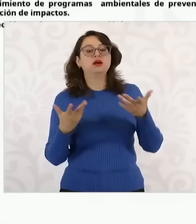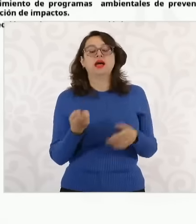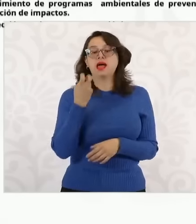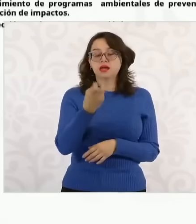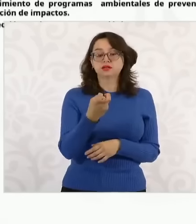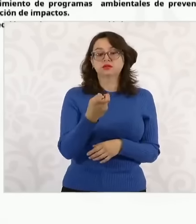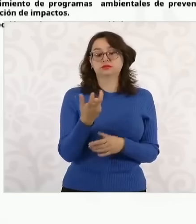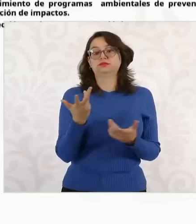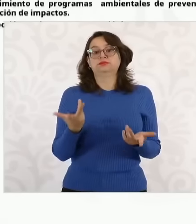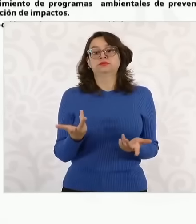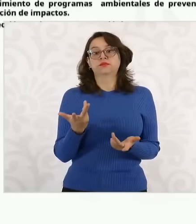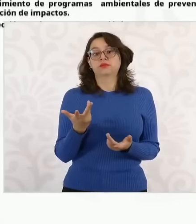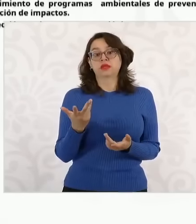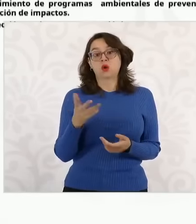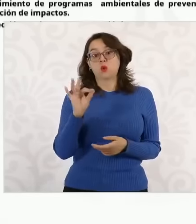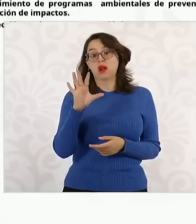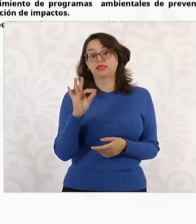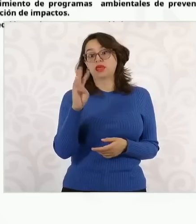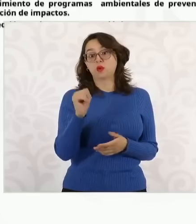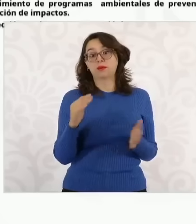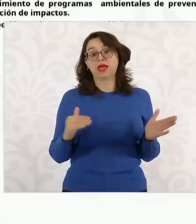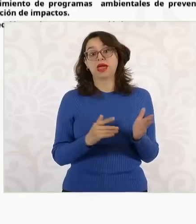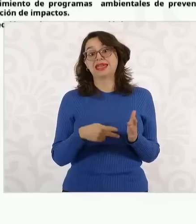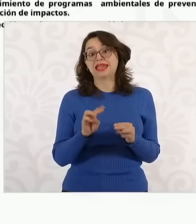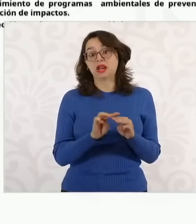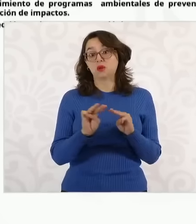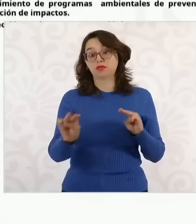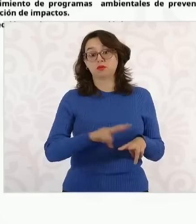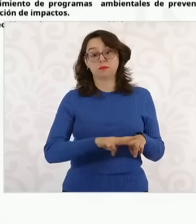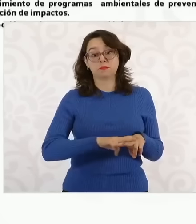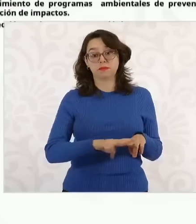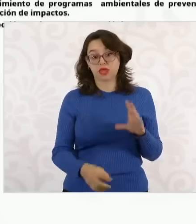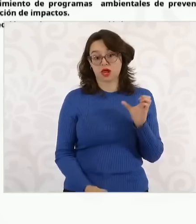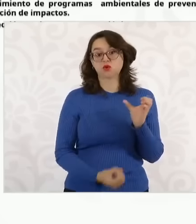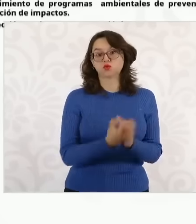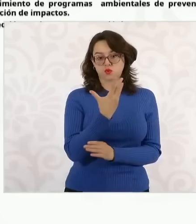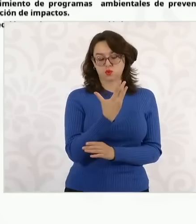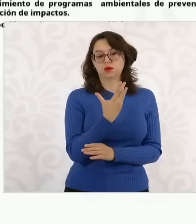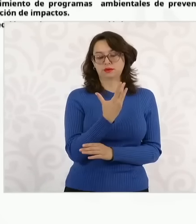ahí estamos hablando de casi 49 km de vía nueva de alta vía nueva de alta especificación que se